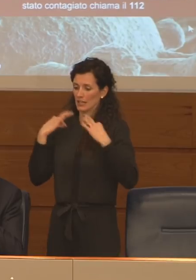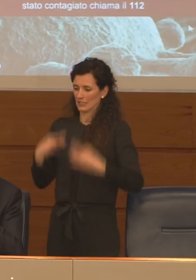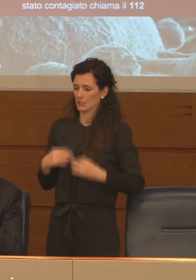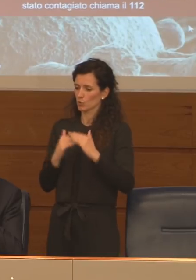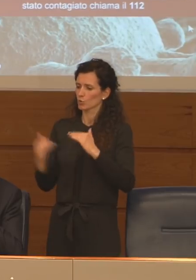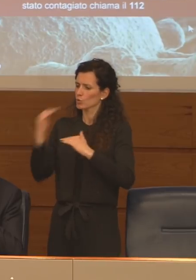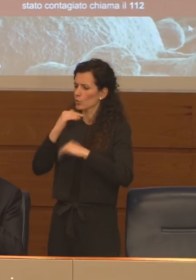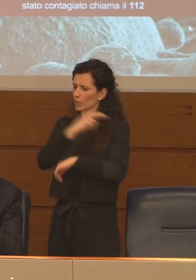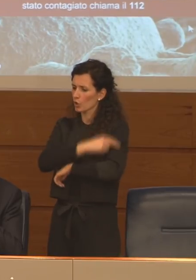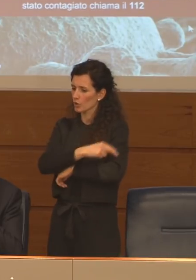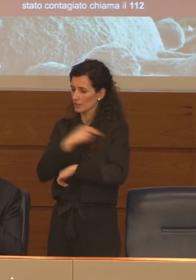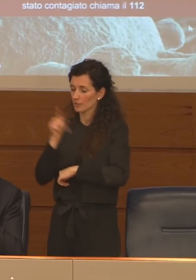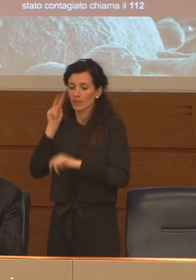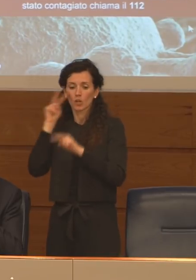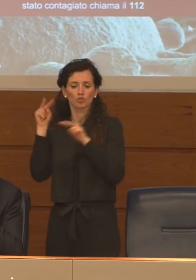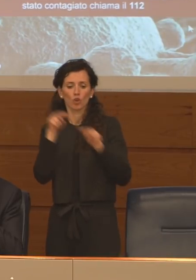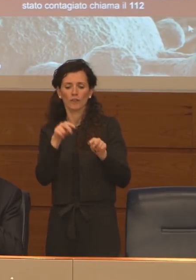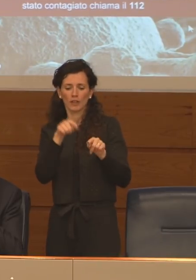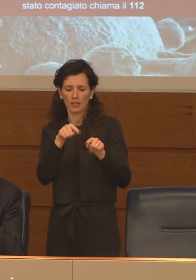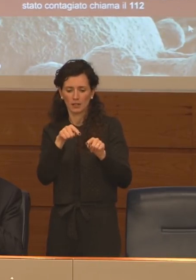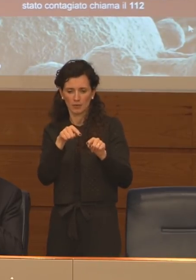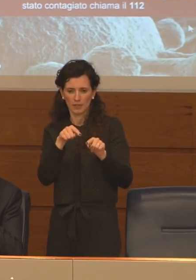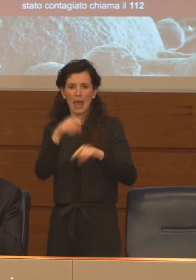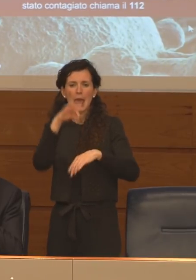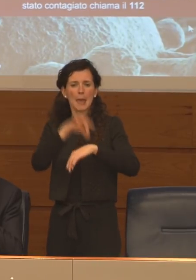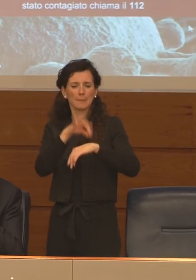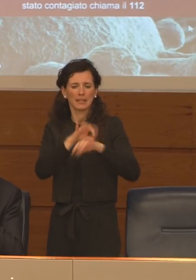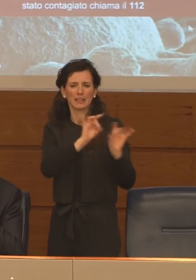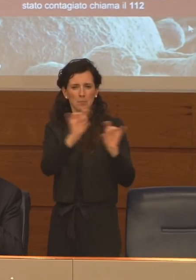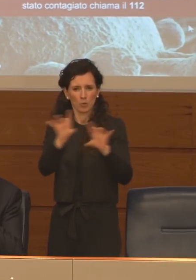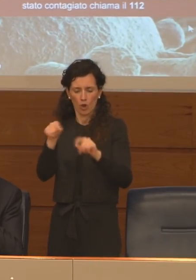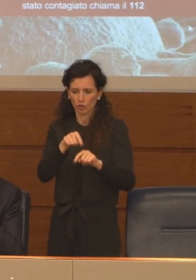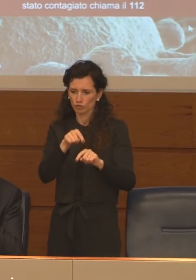ora fa sorveglianza epidemiologica possono